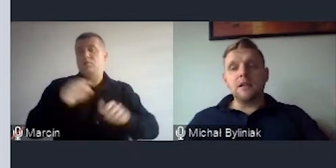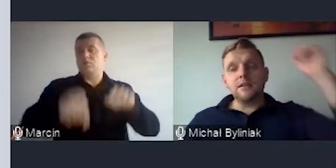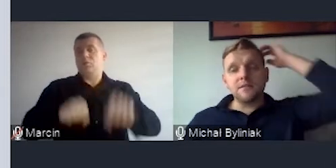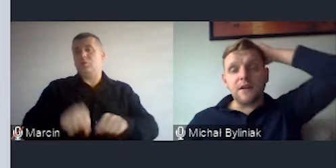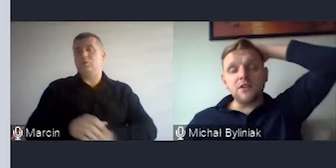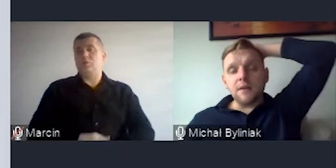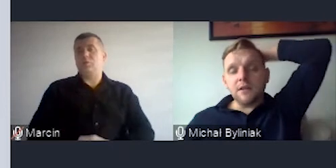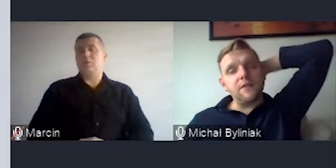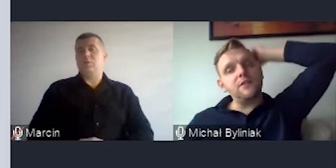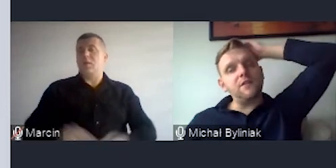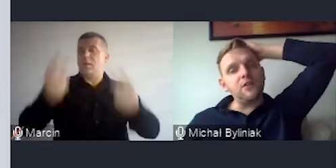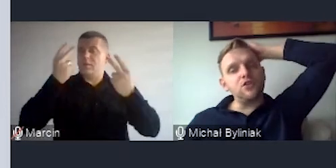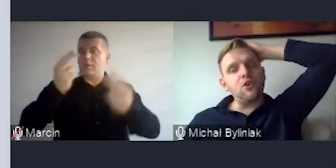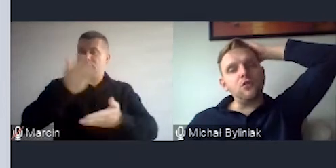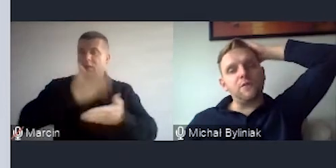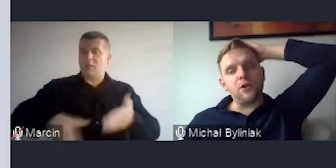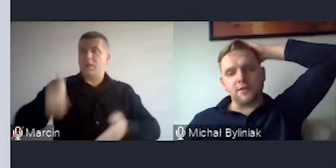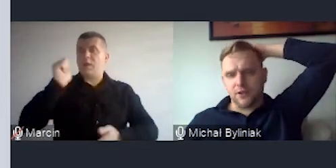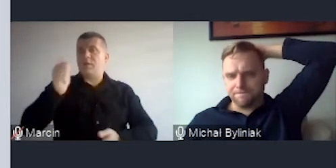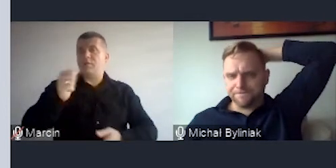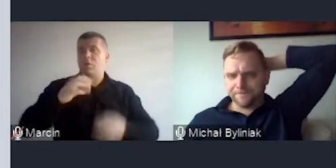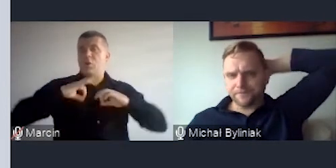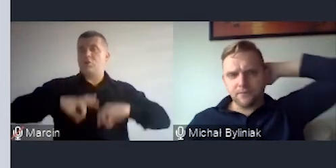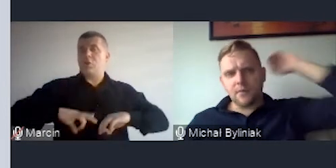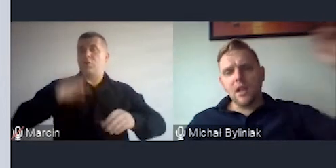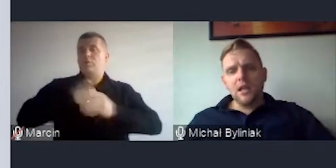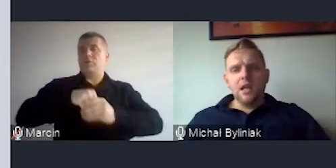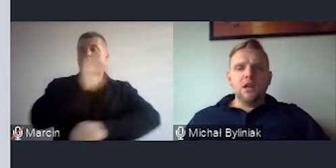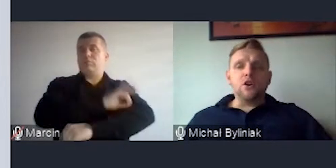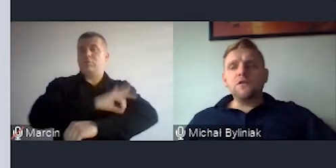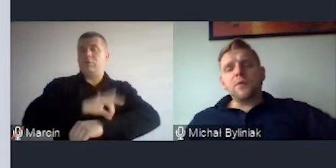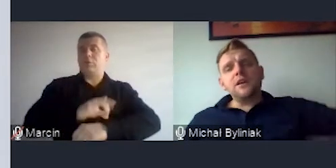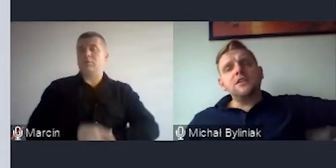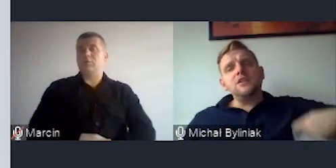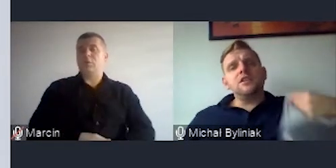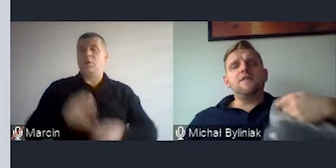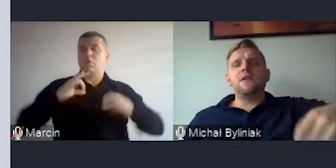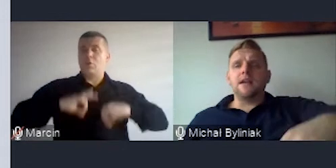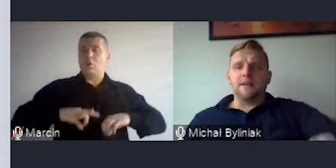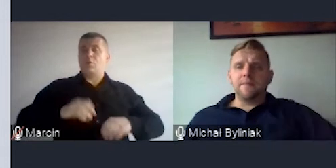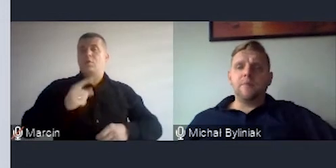I teraz ważny element kwalifikowalności. Dochód w projekcie. Dochód w projekcie dzieli się na dwa rodzaje.